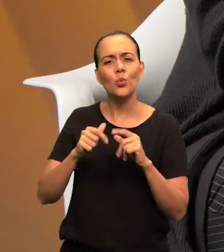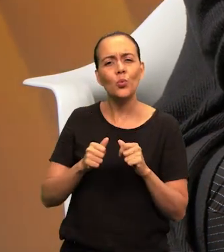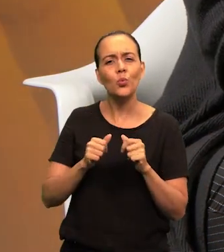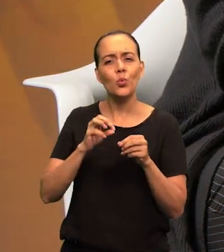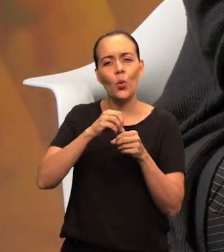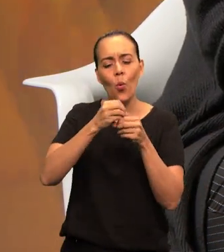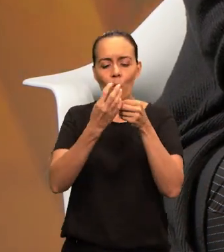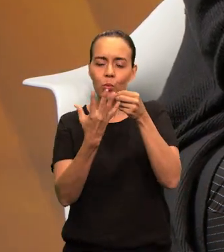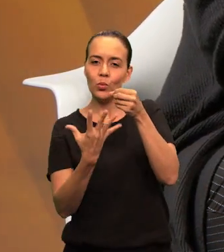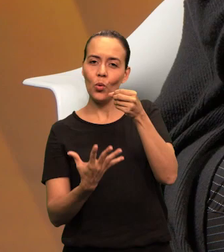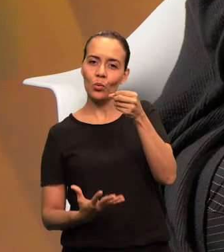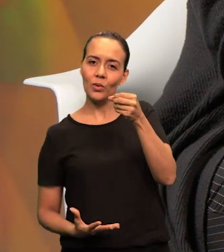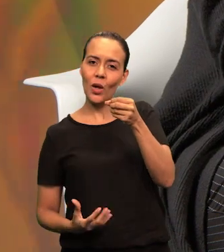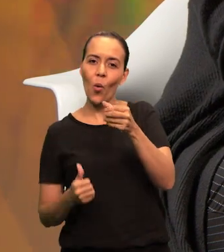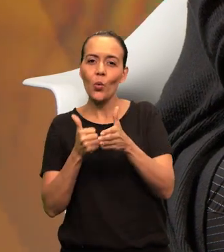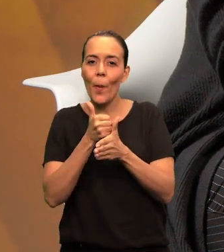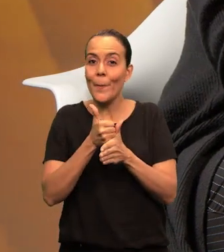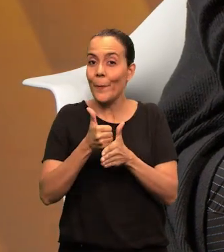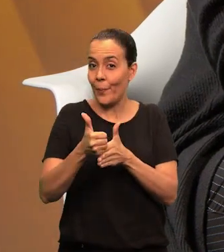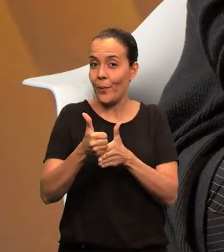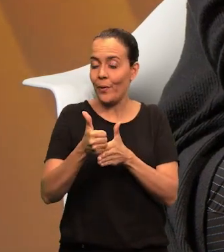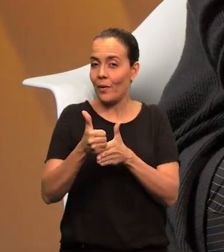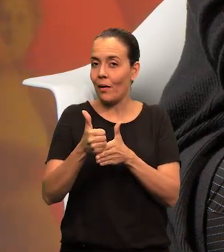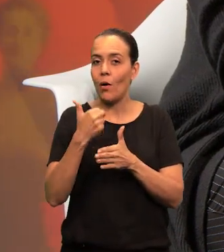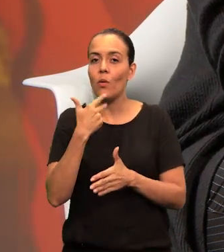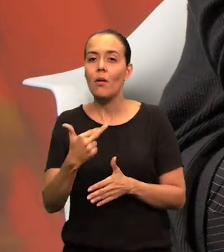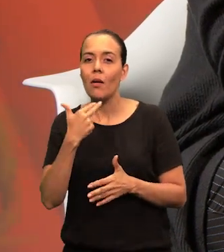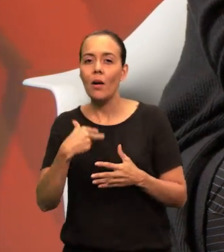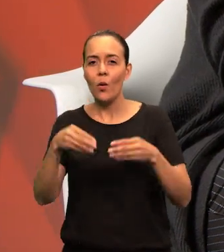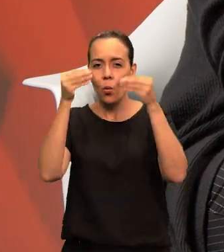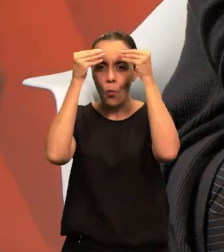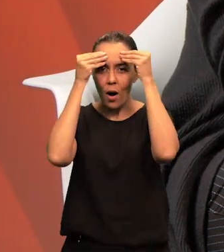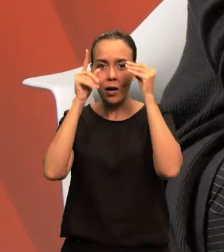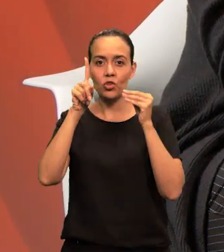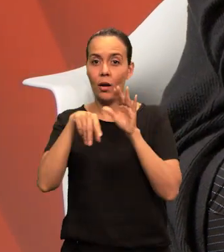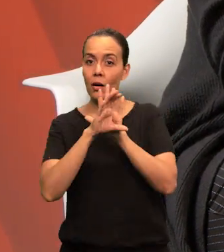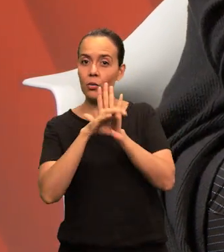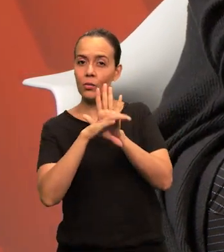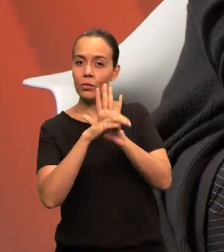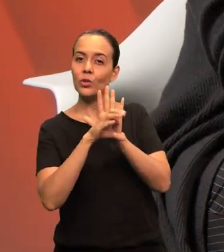Muito grande. Então, usar a linguagem é conceituar.